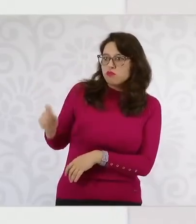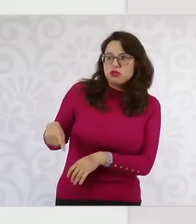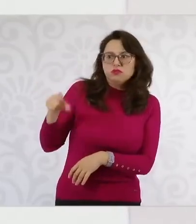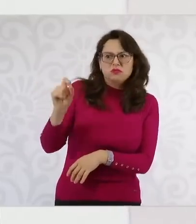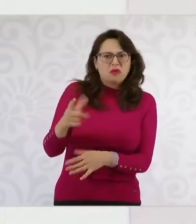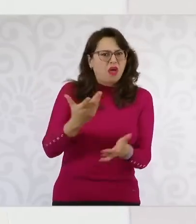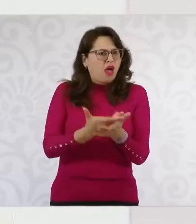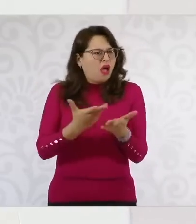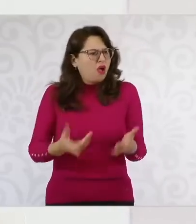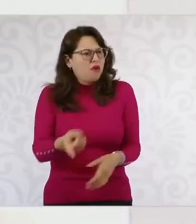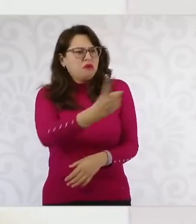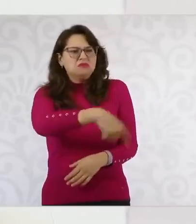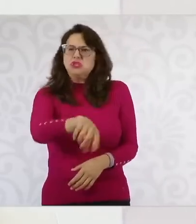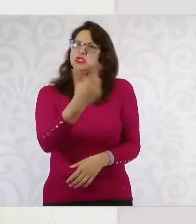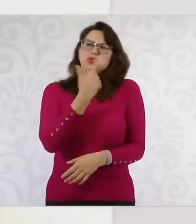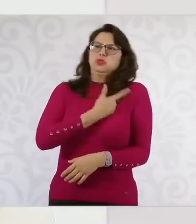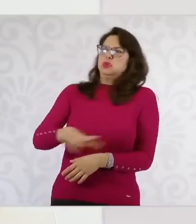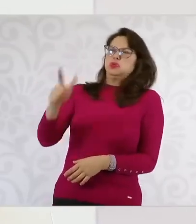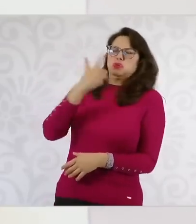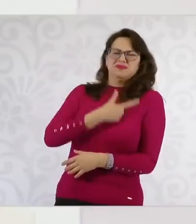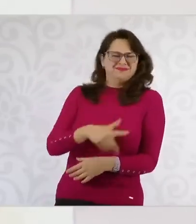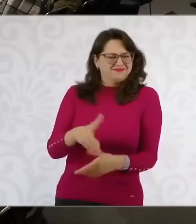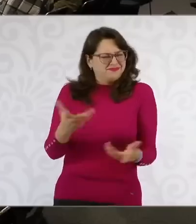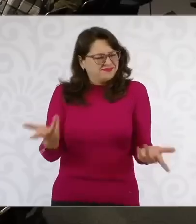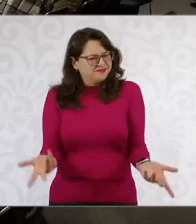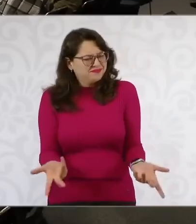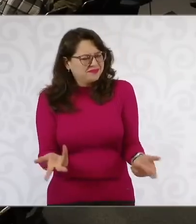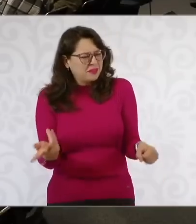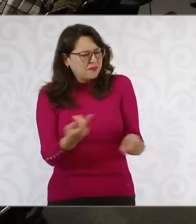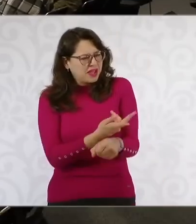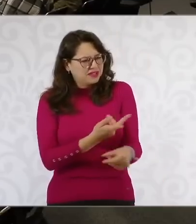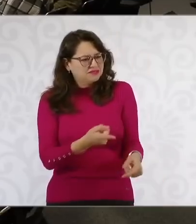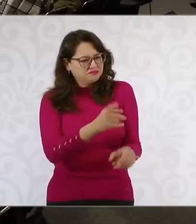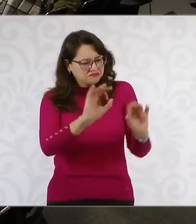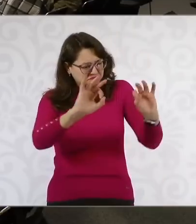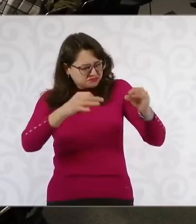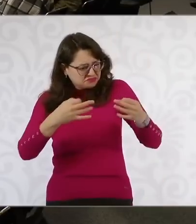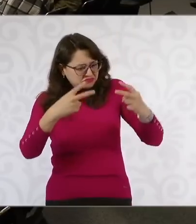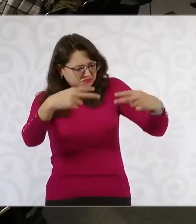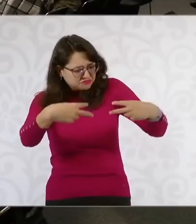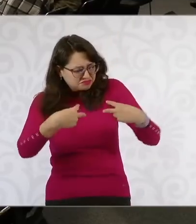hacerse una autocrítica Por qué les fue tan mal por qué ganaron en tan poquitos